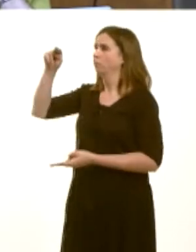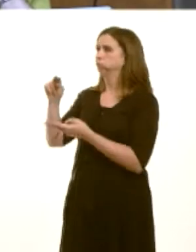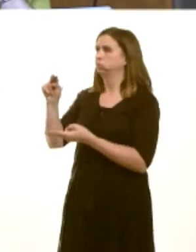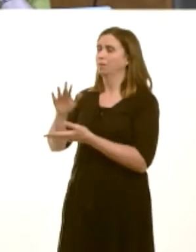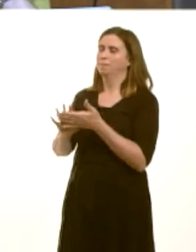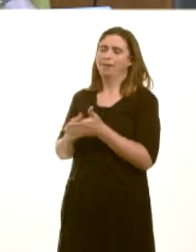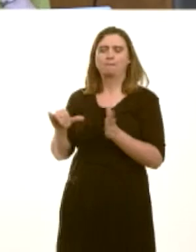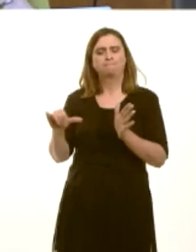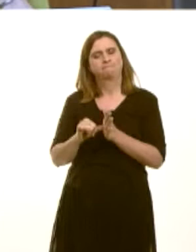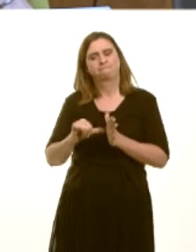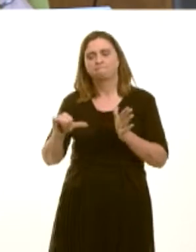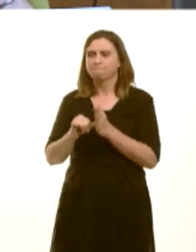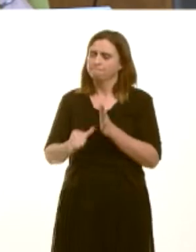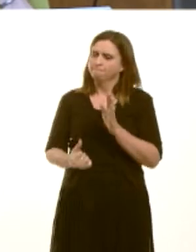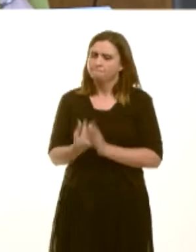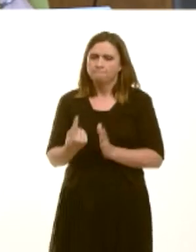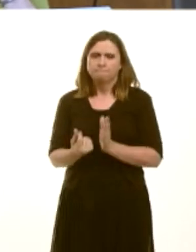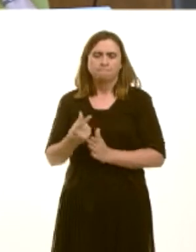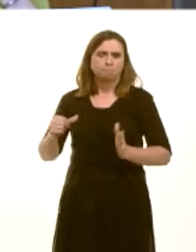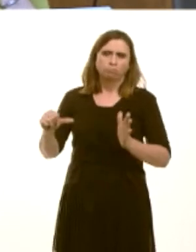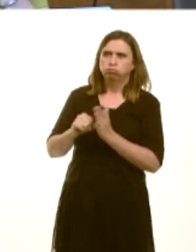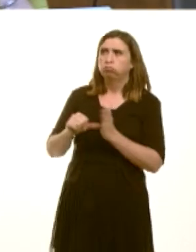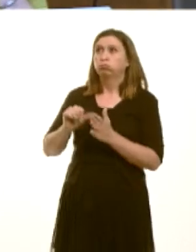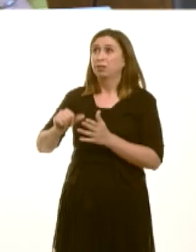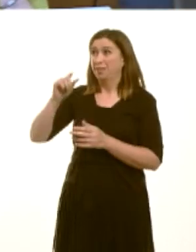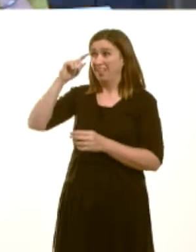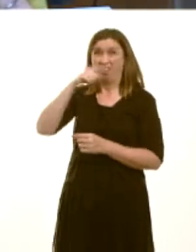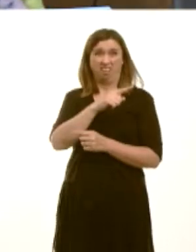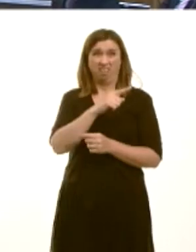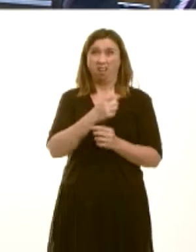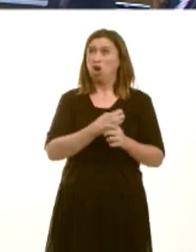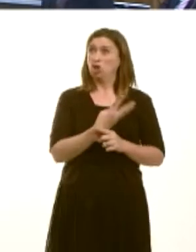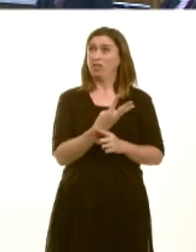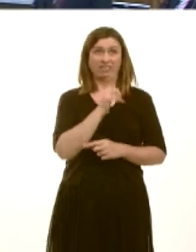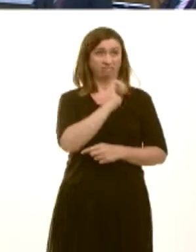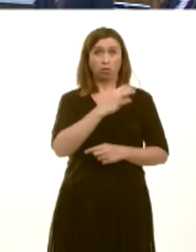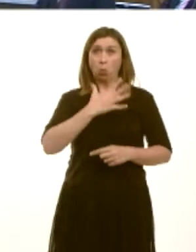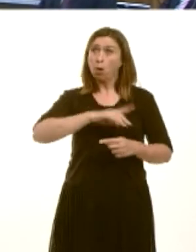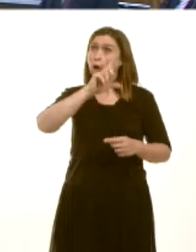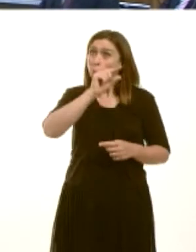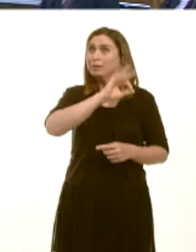ni doriadau o 20 y cant, a dyna, wrth gwrs, yw cynlluniau y Blaid Dor?aidd yng Nghymru.